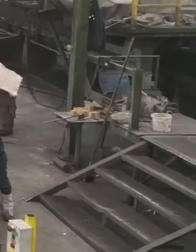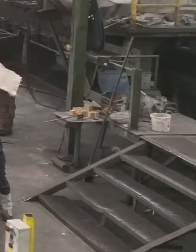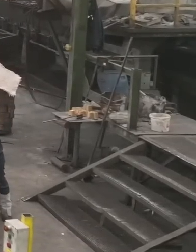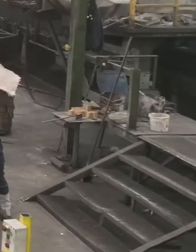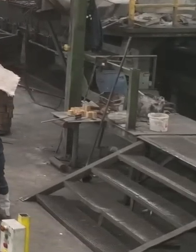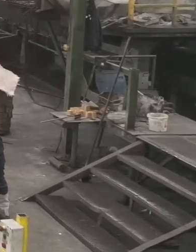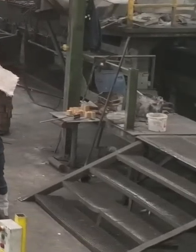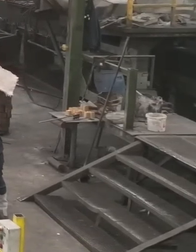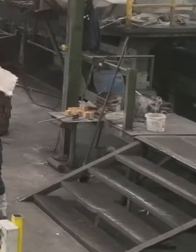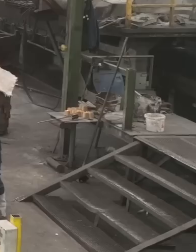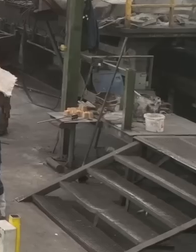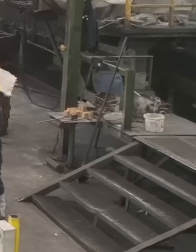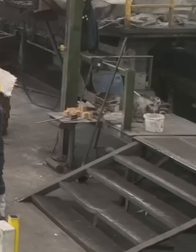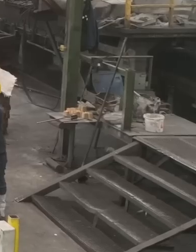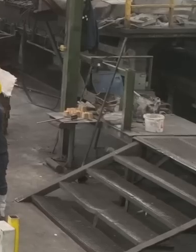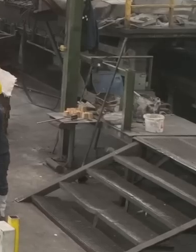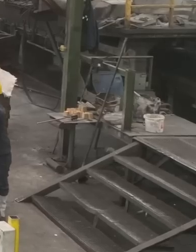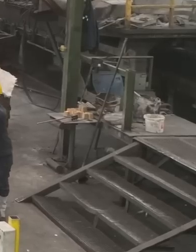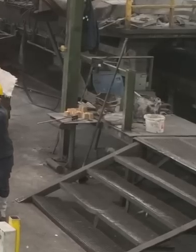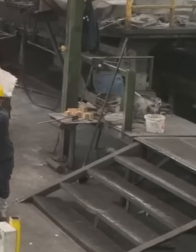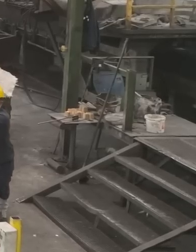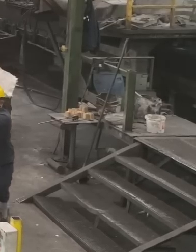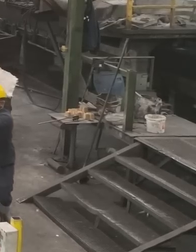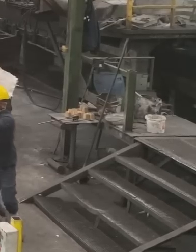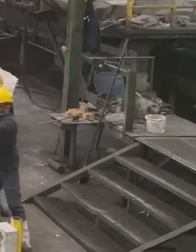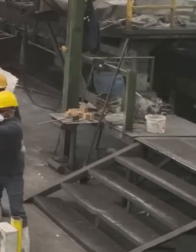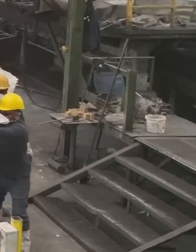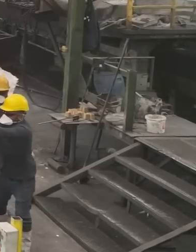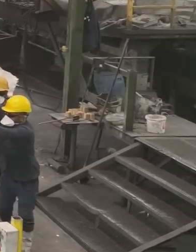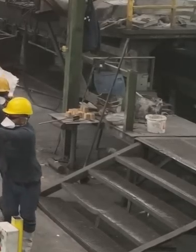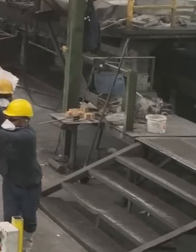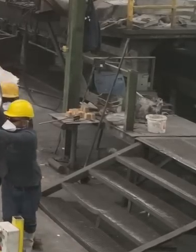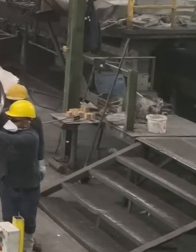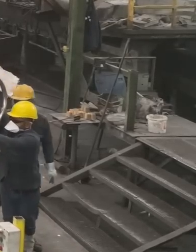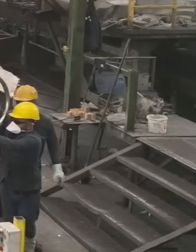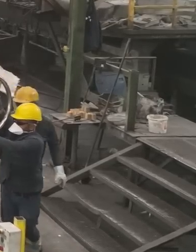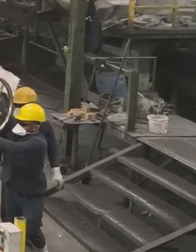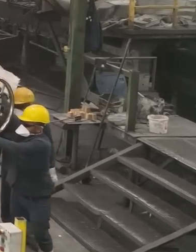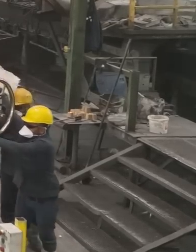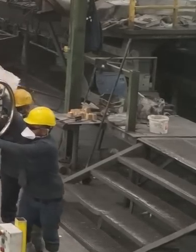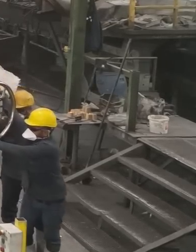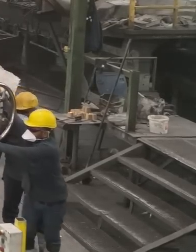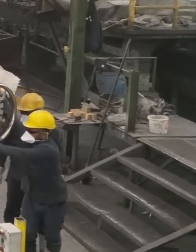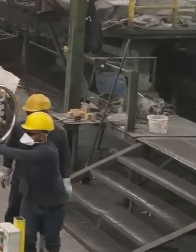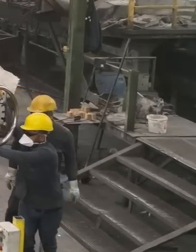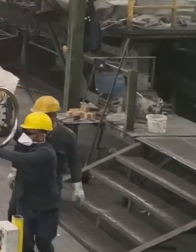al acero y al aluminio mexicanos pero fue una una medida a México Esta es una medida general